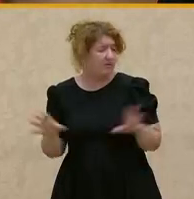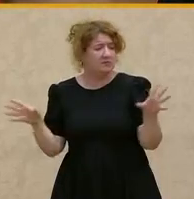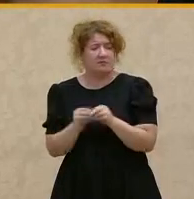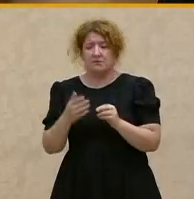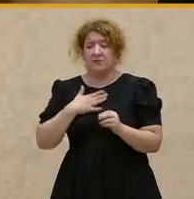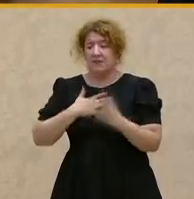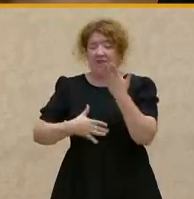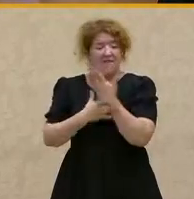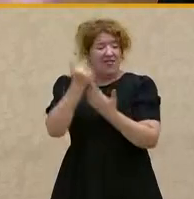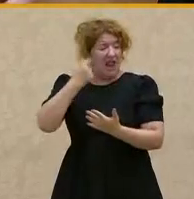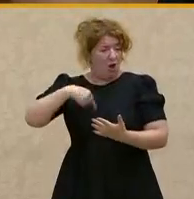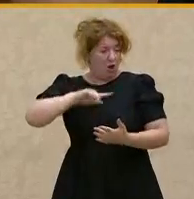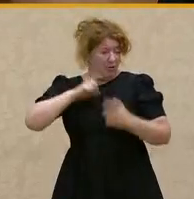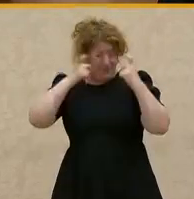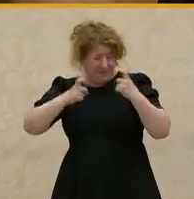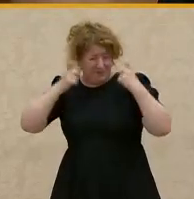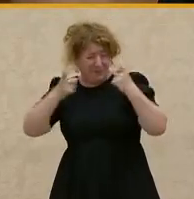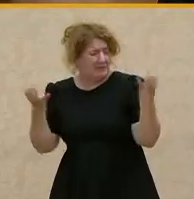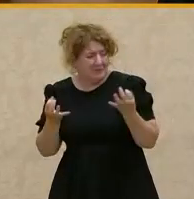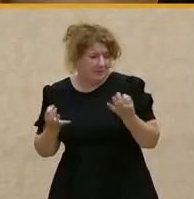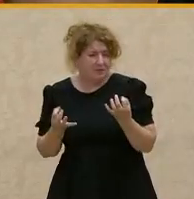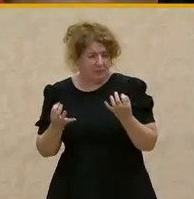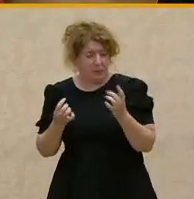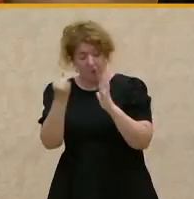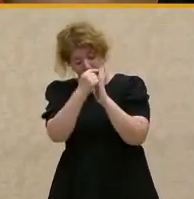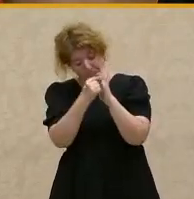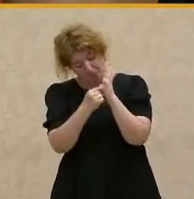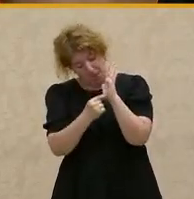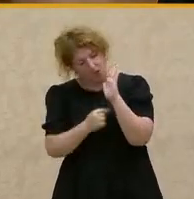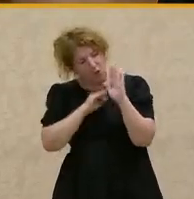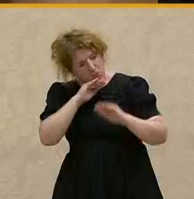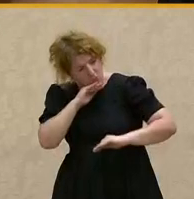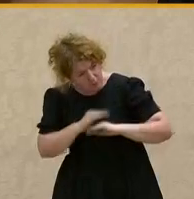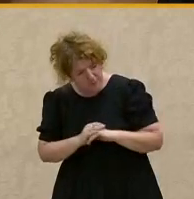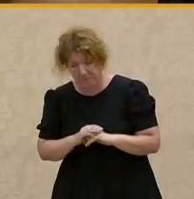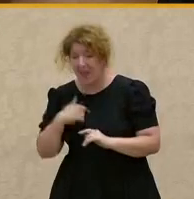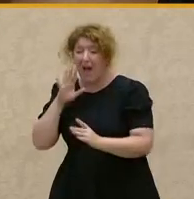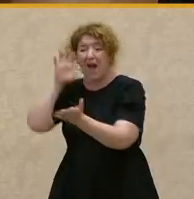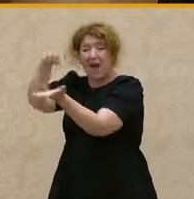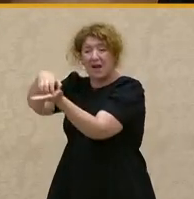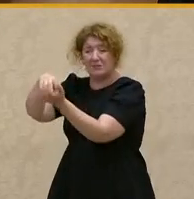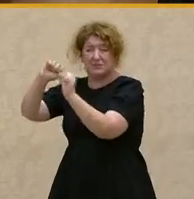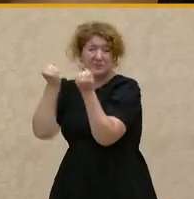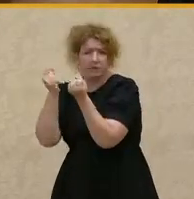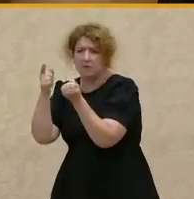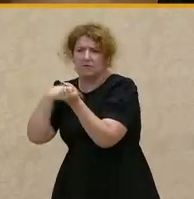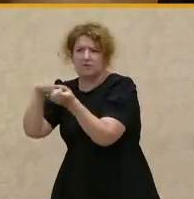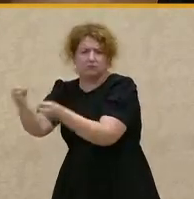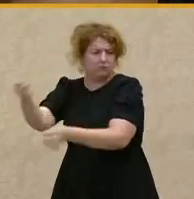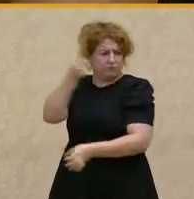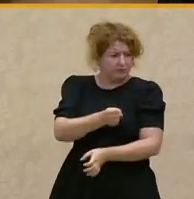federación, todo esto lo hemos cumplido. Hemos desinstitucionalizado. Y no solo eso,